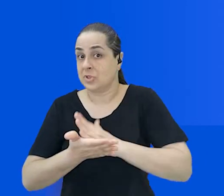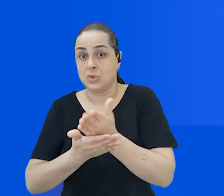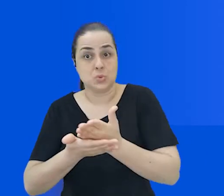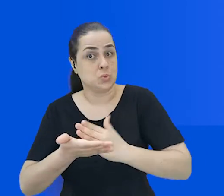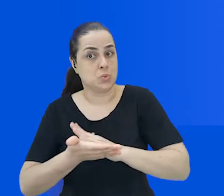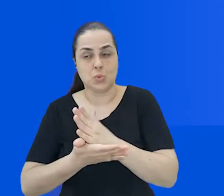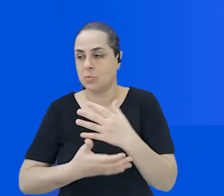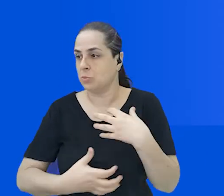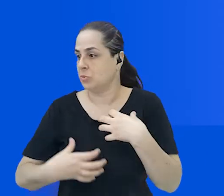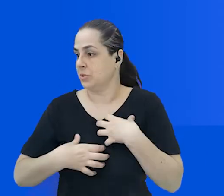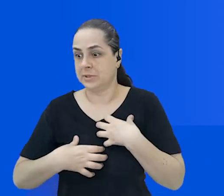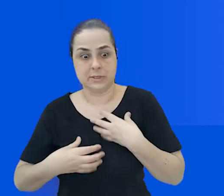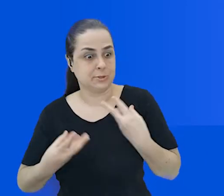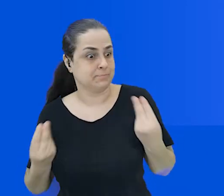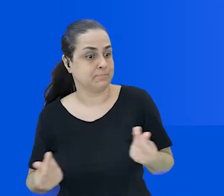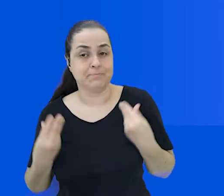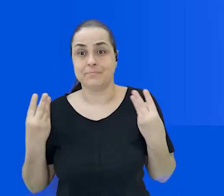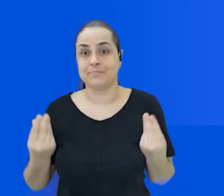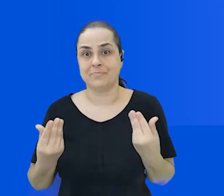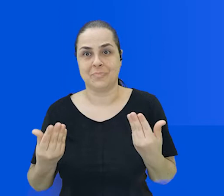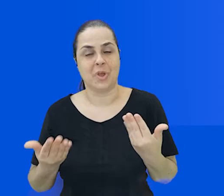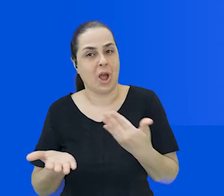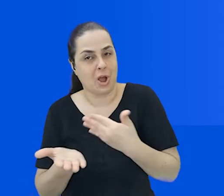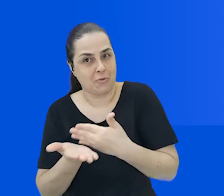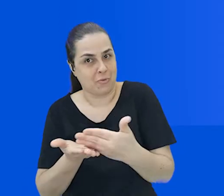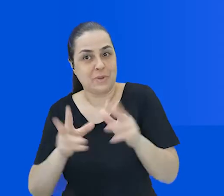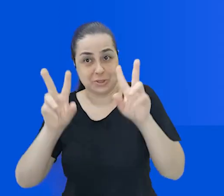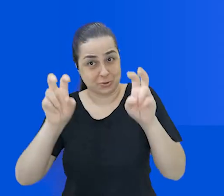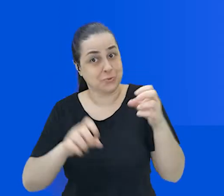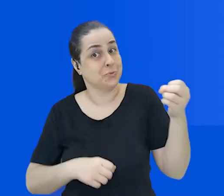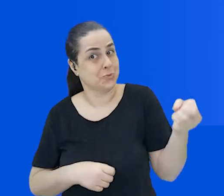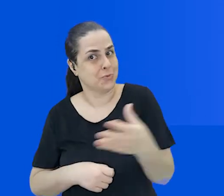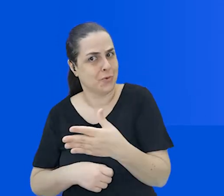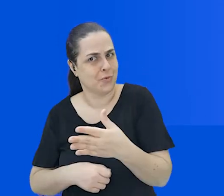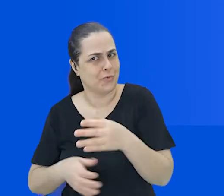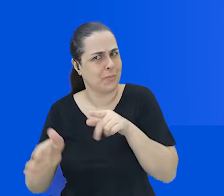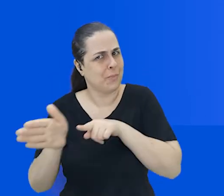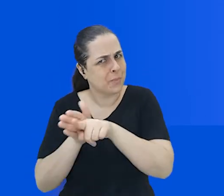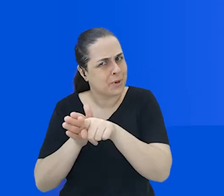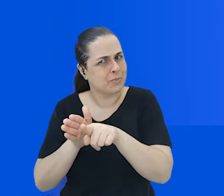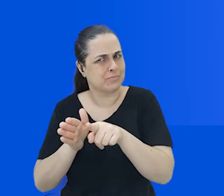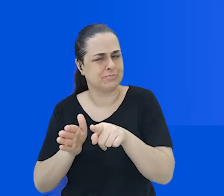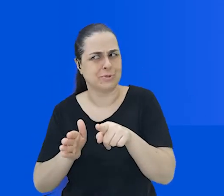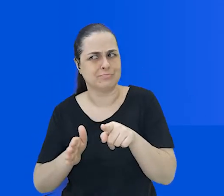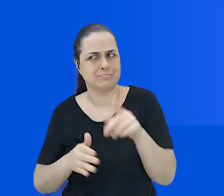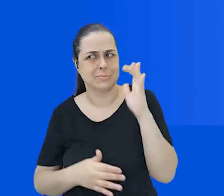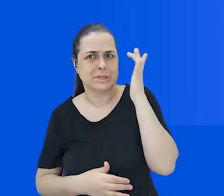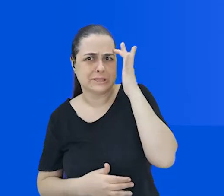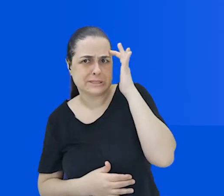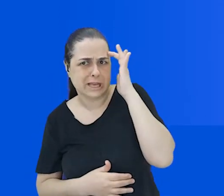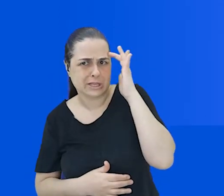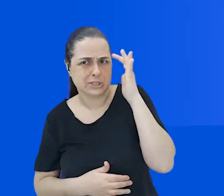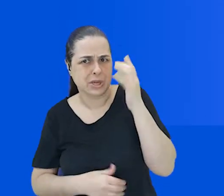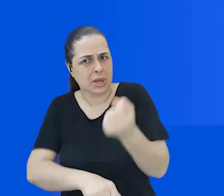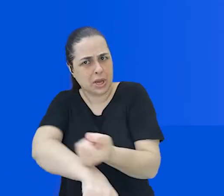e eu já vou entrando aqui numa nova pauta que é será que existem emoções boas e emoções ruins?